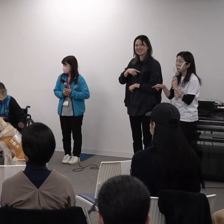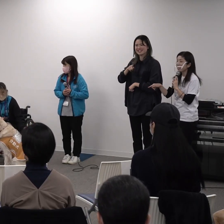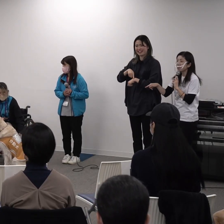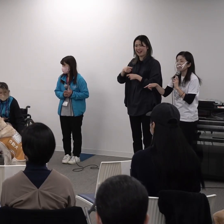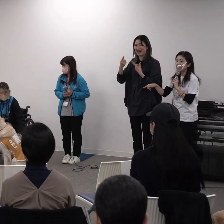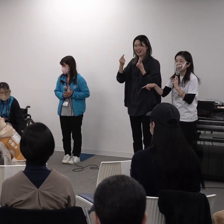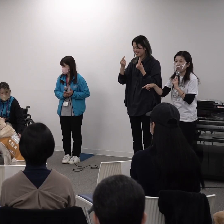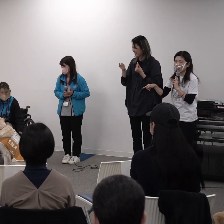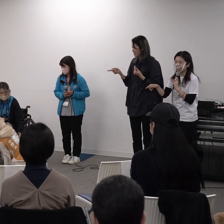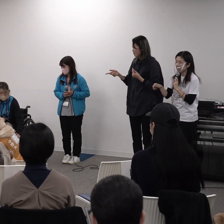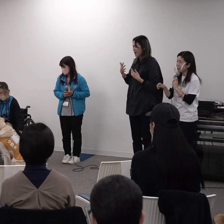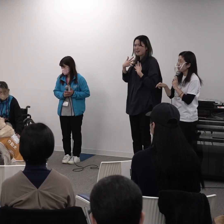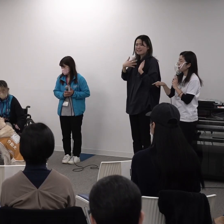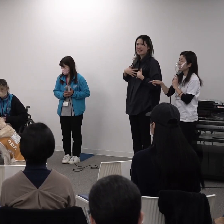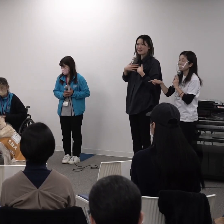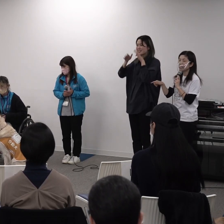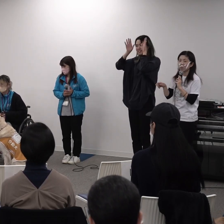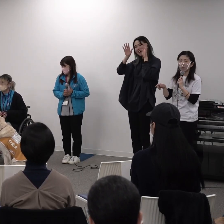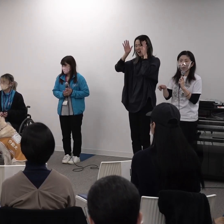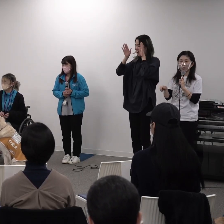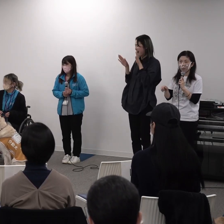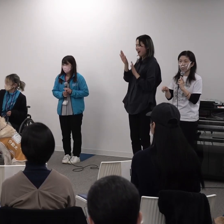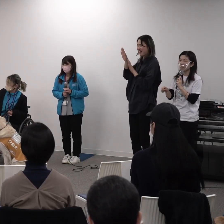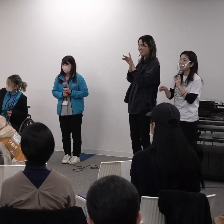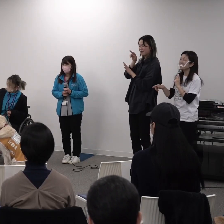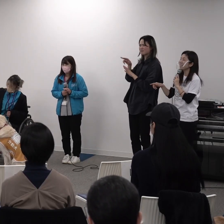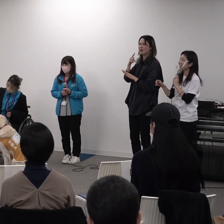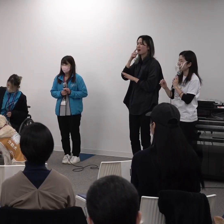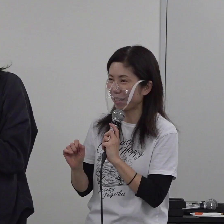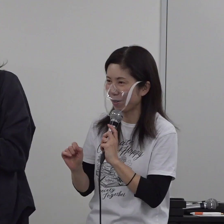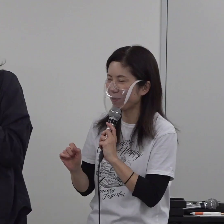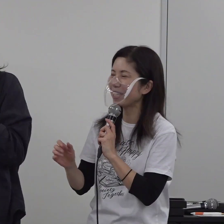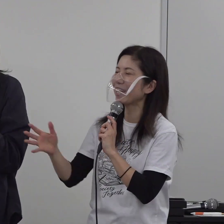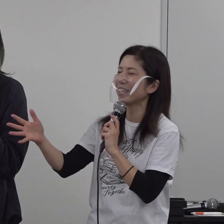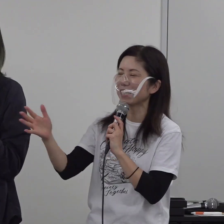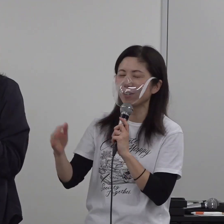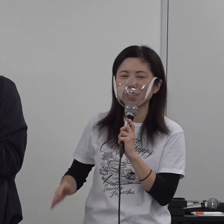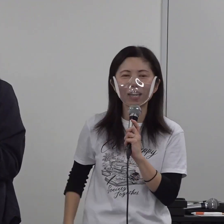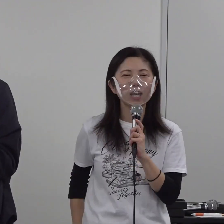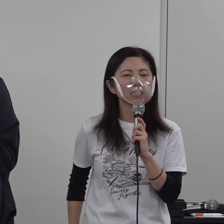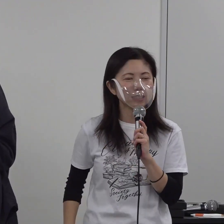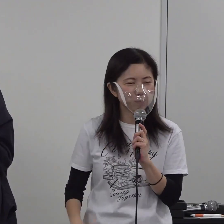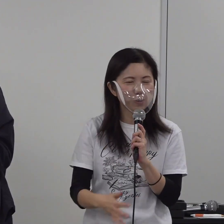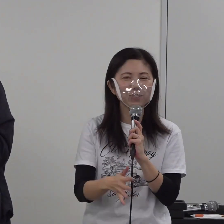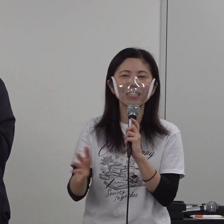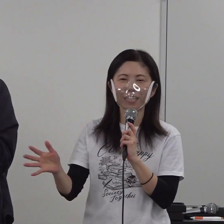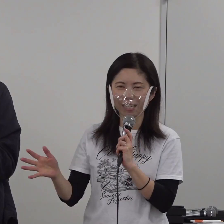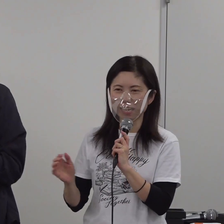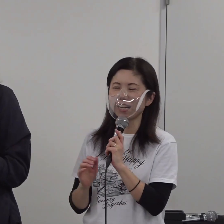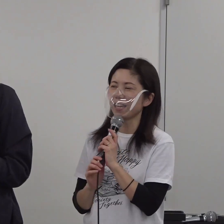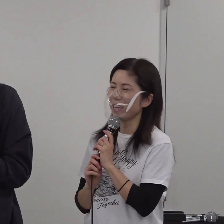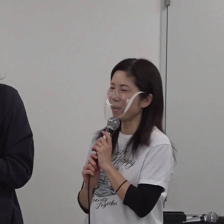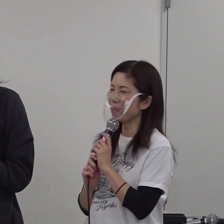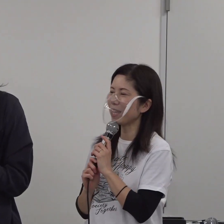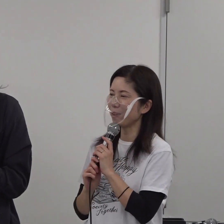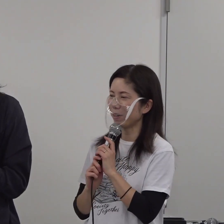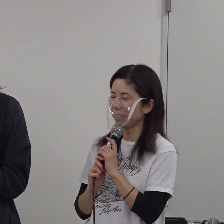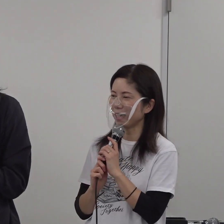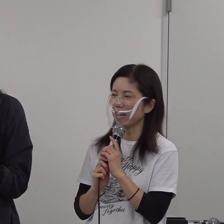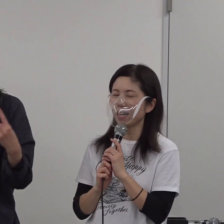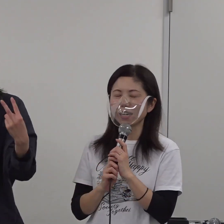「楽しそう」「私も僕もやれるんですけど」 みたいな顔で尻尾を振りながら見ていました